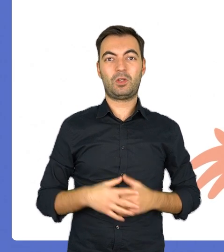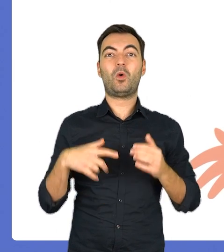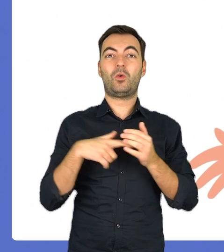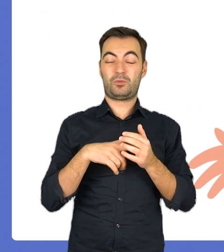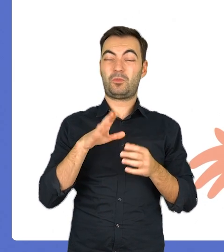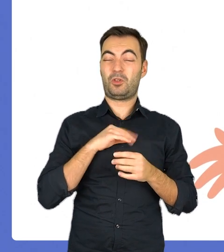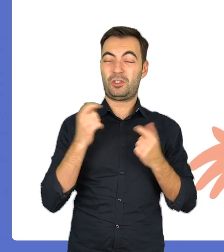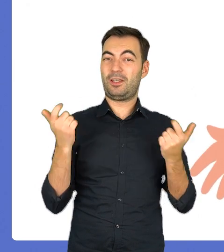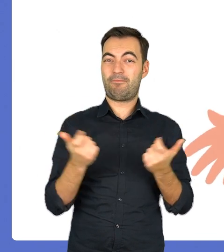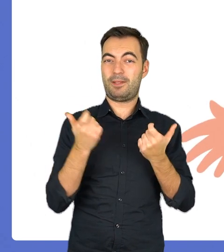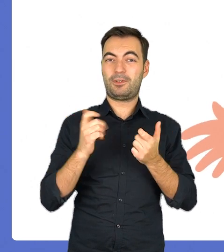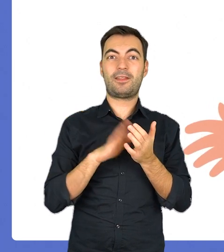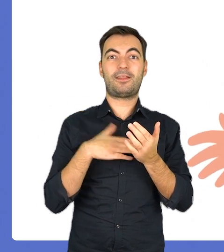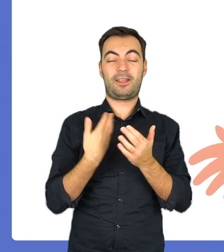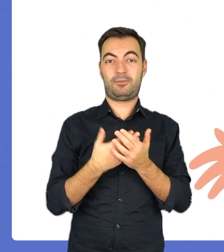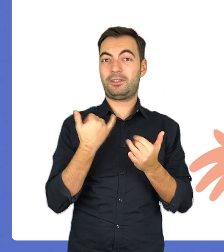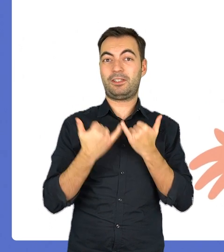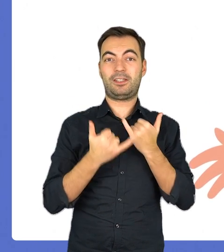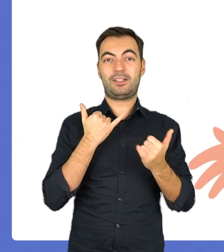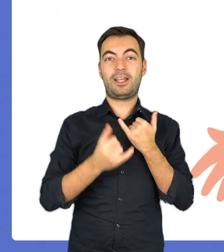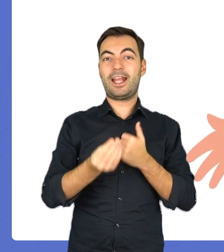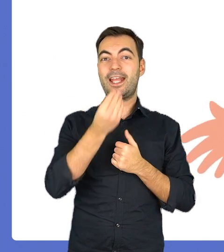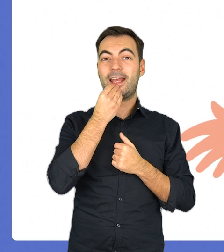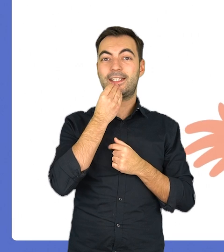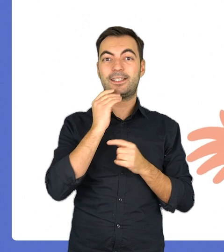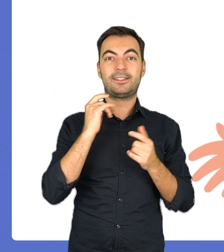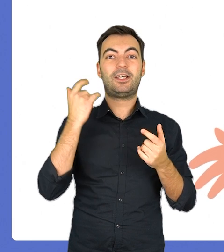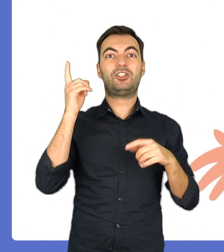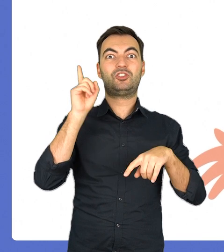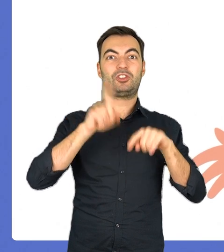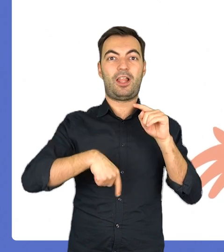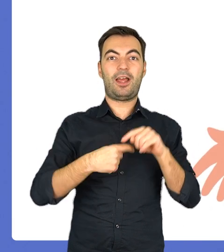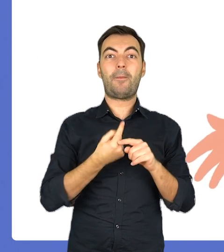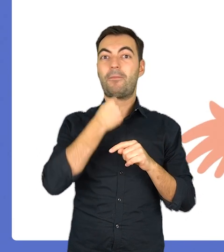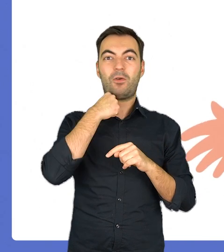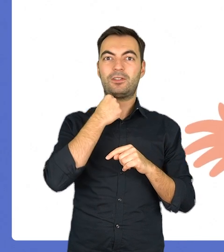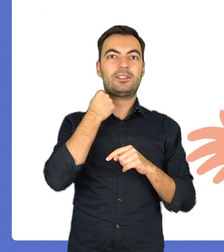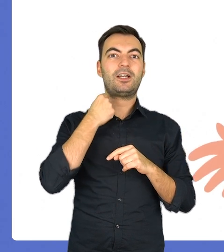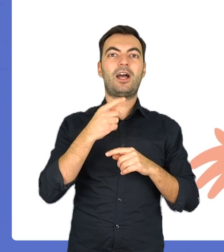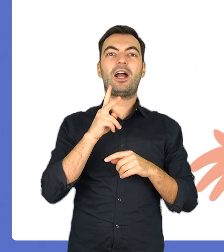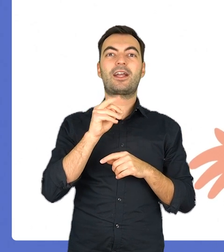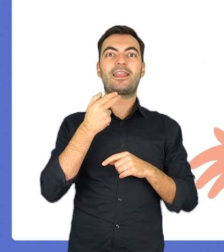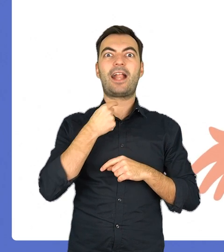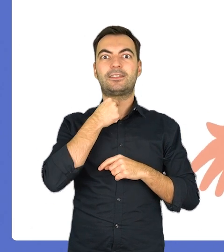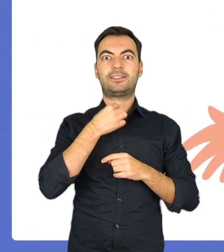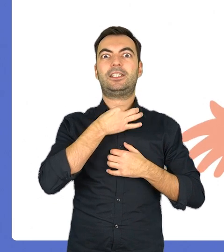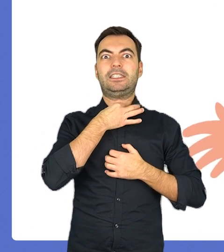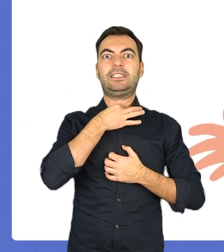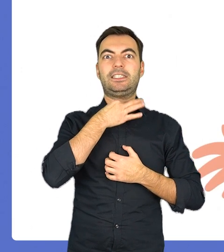Może to być niebezpieczne np. wtedy gdy kęs jedzenia zamiast do przełyku trafi do krtani i